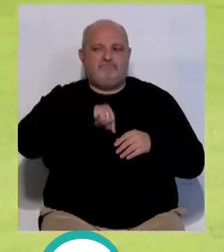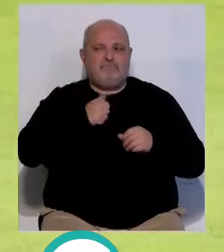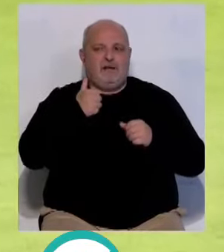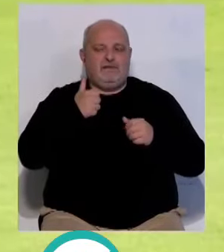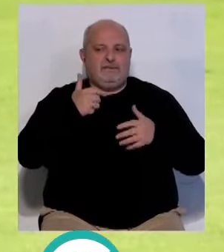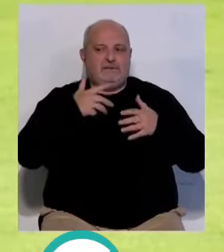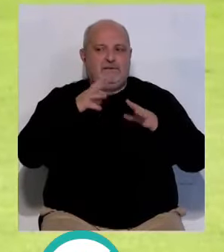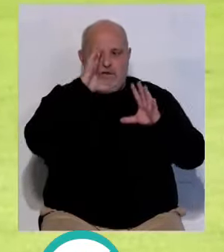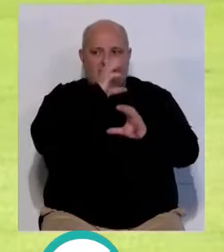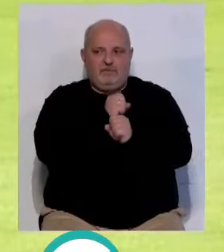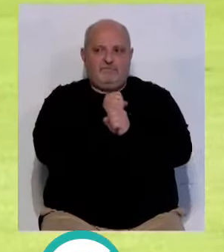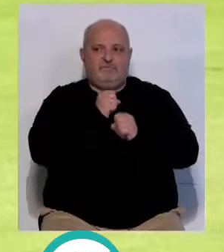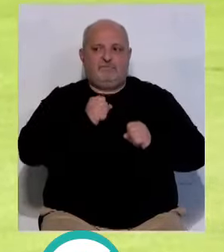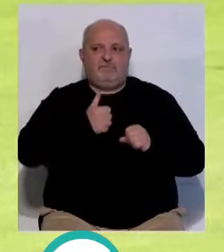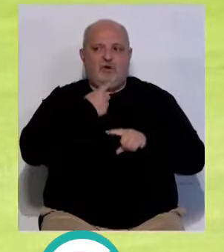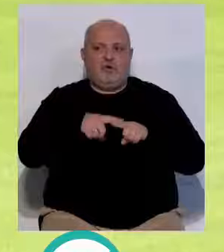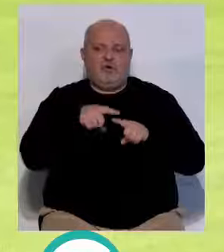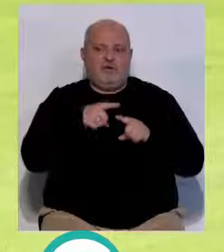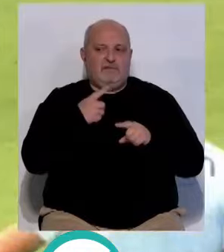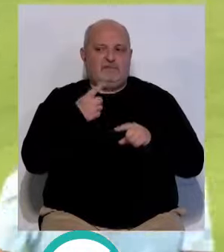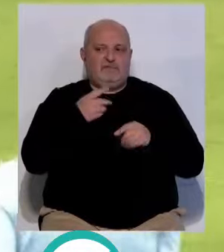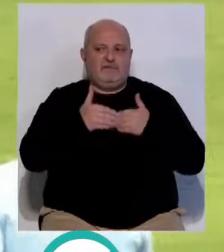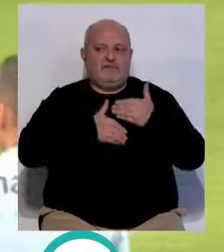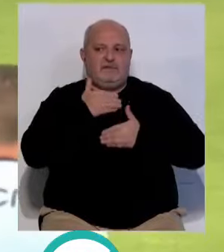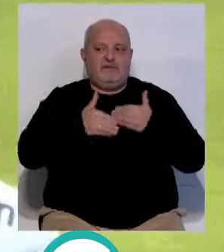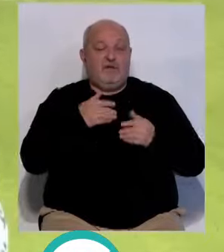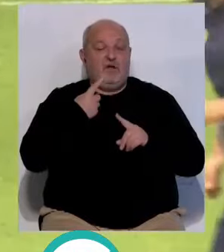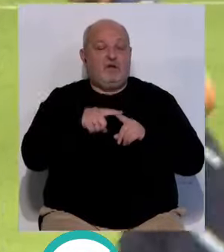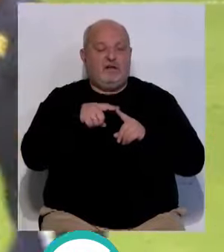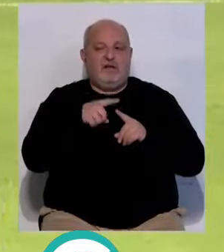concentración le faltan cosas claves no tiene yo creo que las condiciones Pero le faltan otro